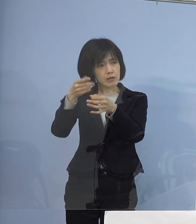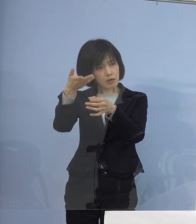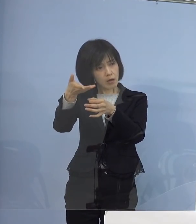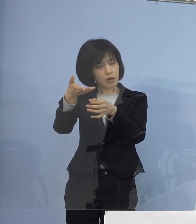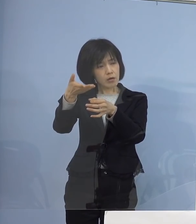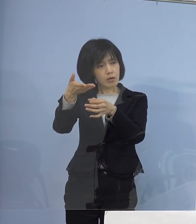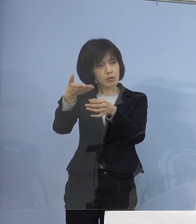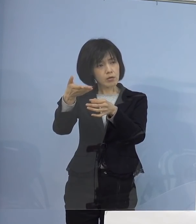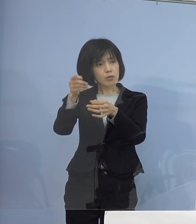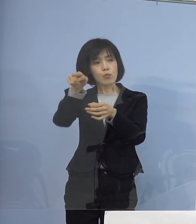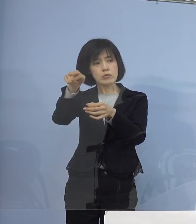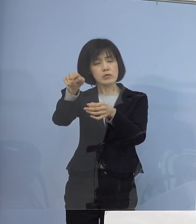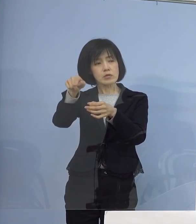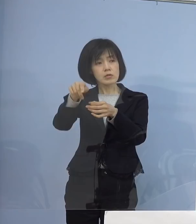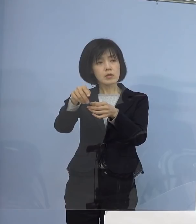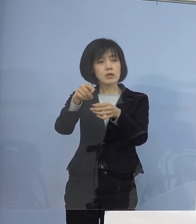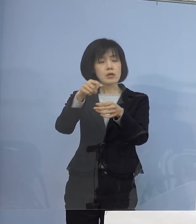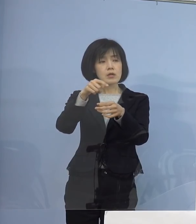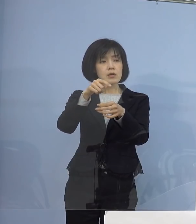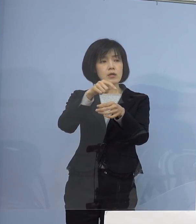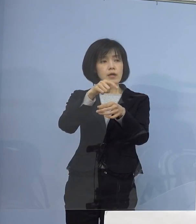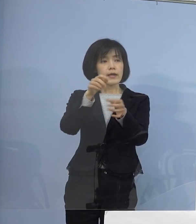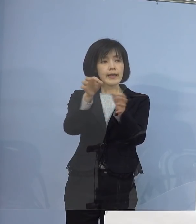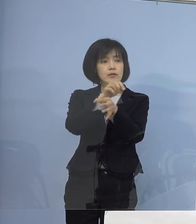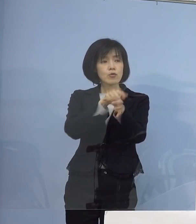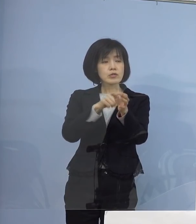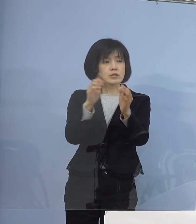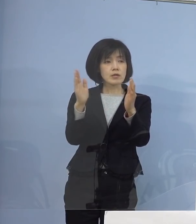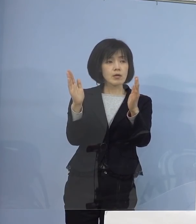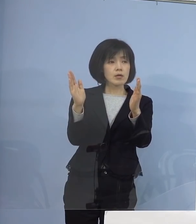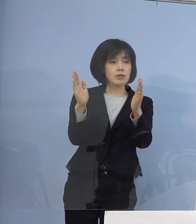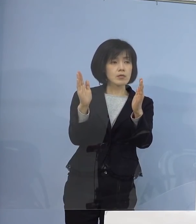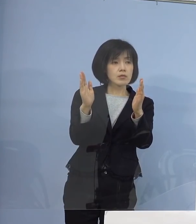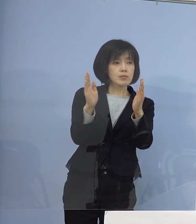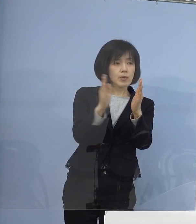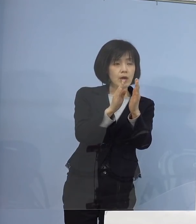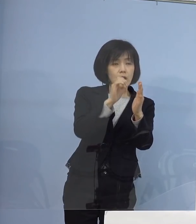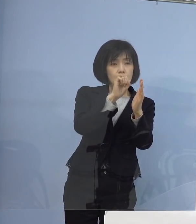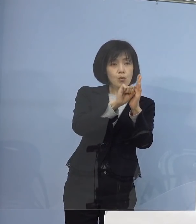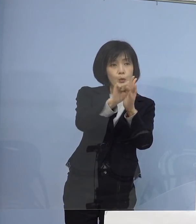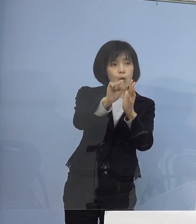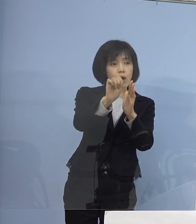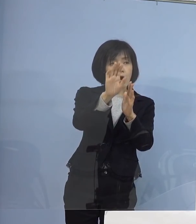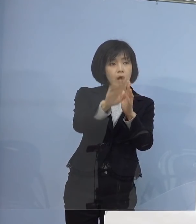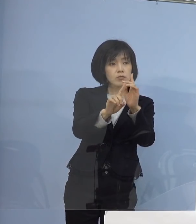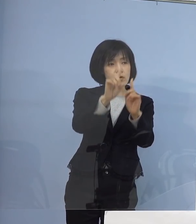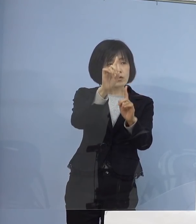（徳島新聞社） そうすると時短要請の効果を測定する指標というところと